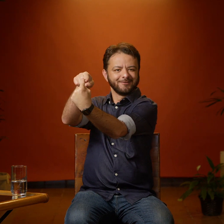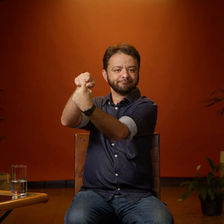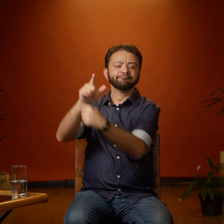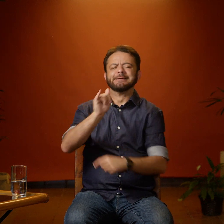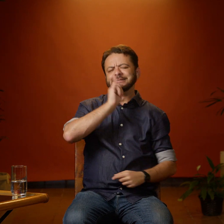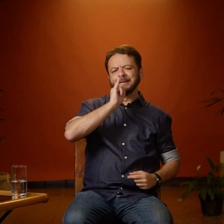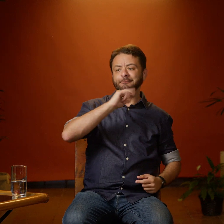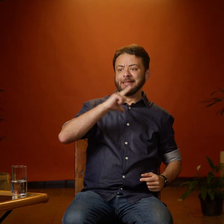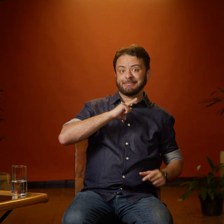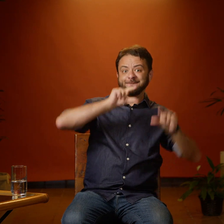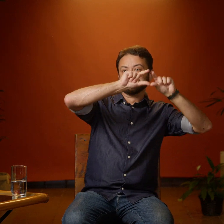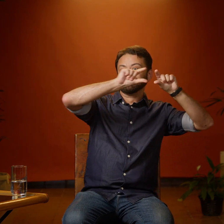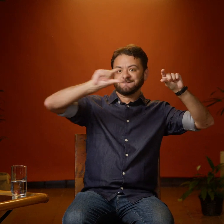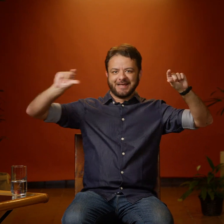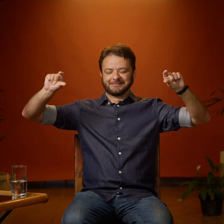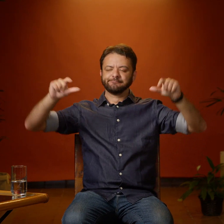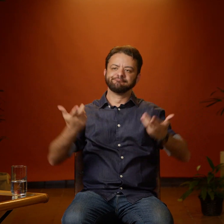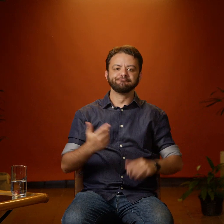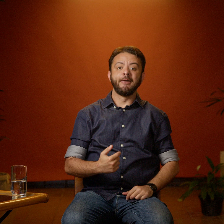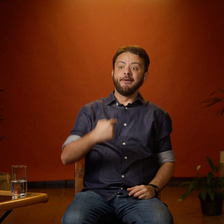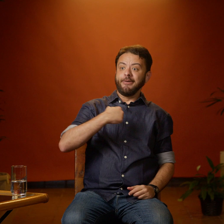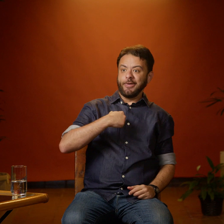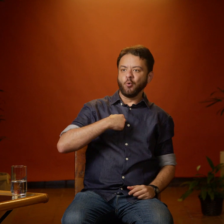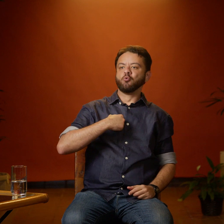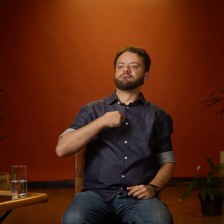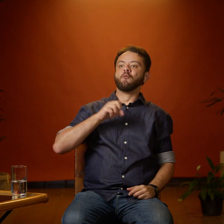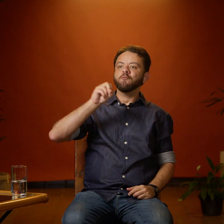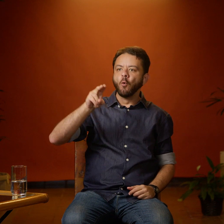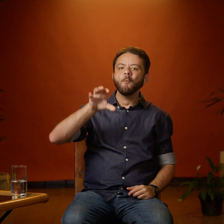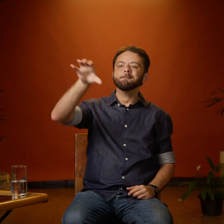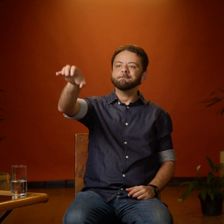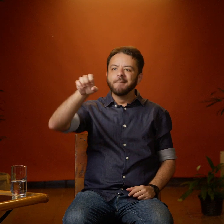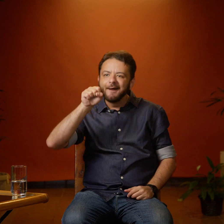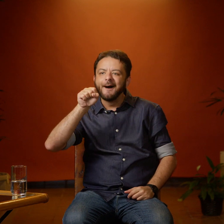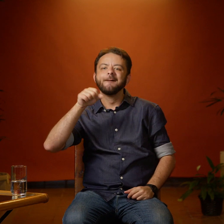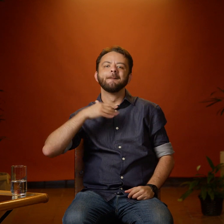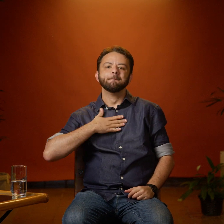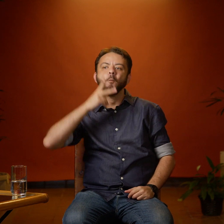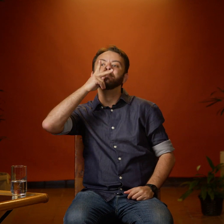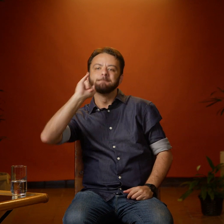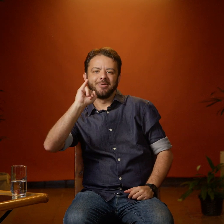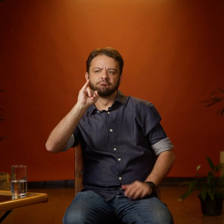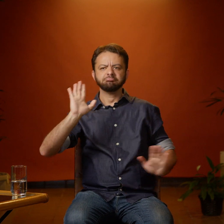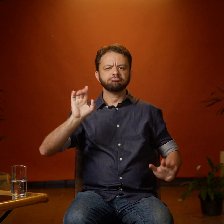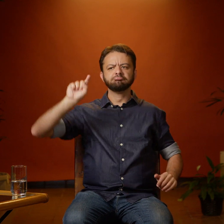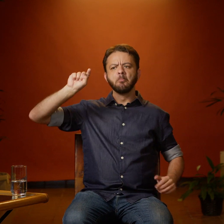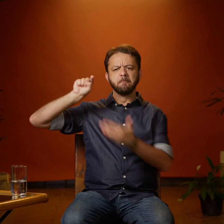Se a gente coloca uma frase: "Eu vou pegar meu pai" Ok, ficou claro.